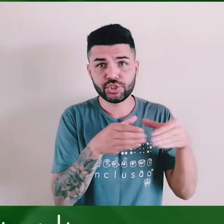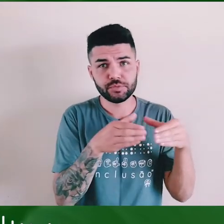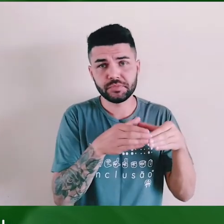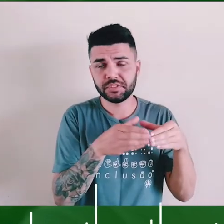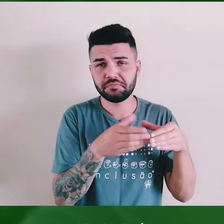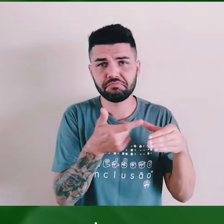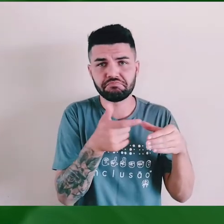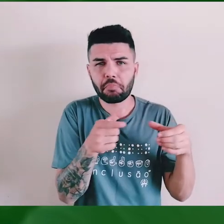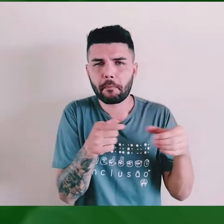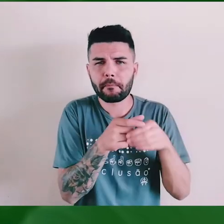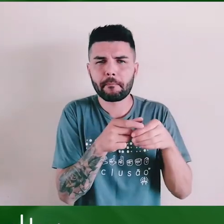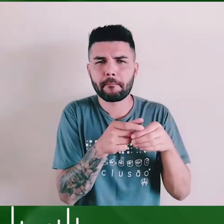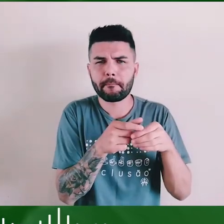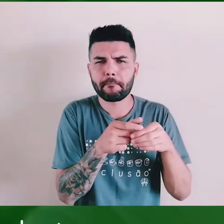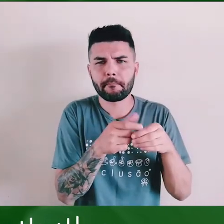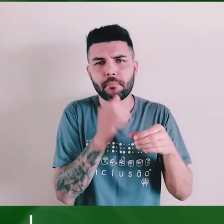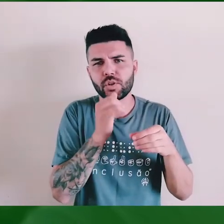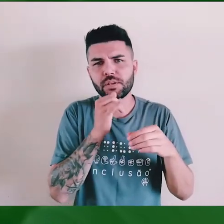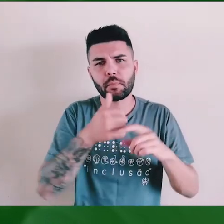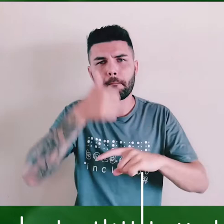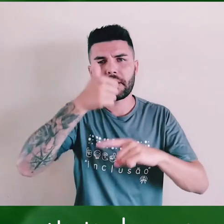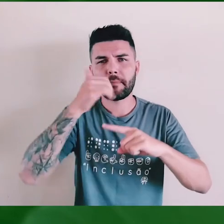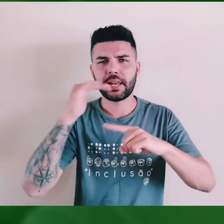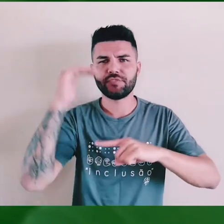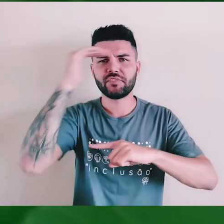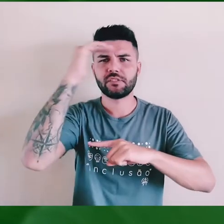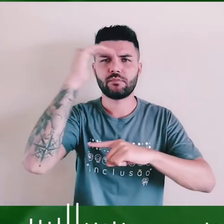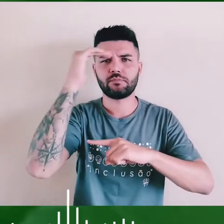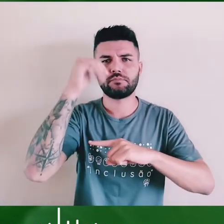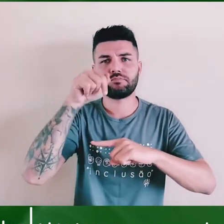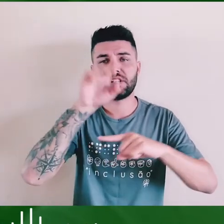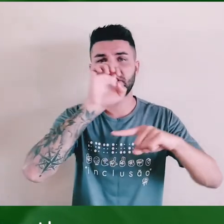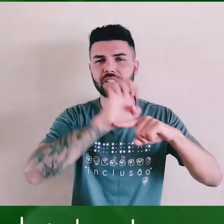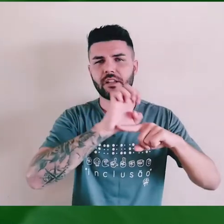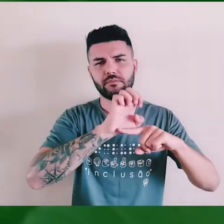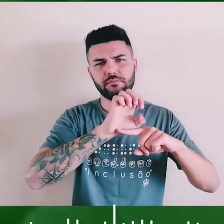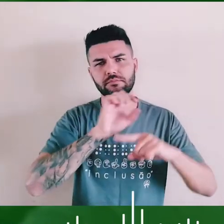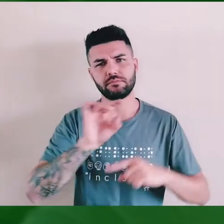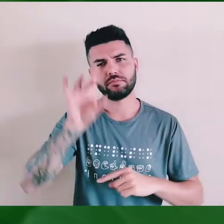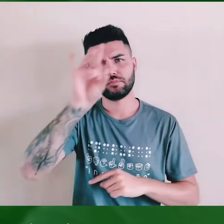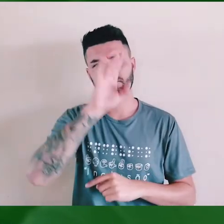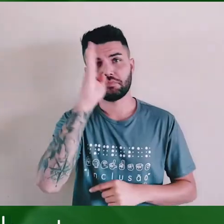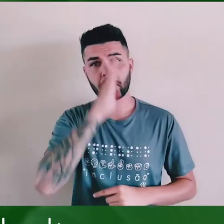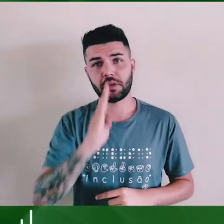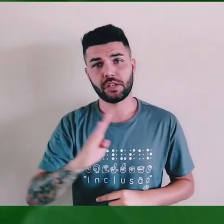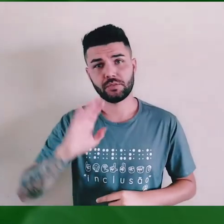Esse time são times da primeira divisão de seus estados, então é muito complicado,